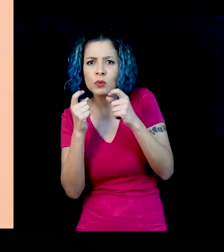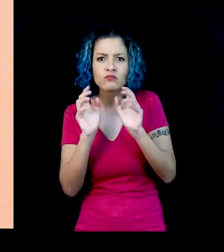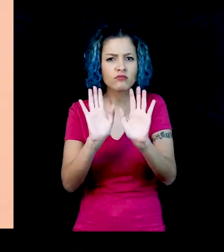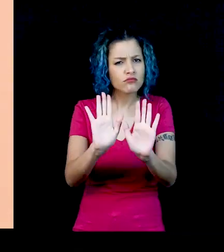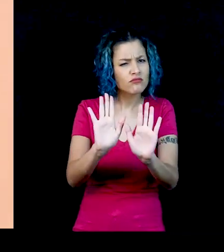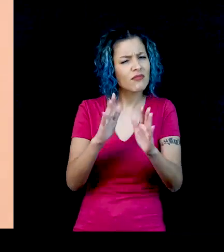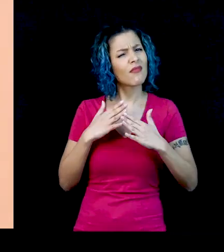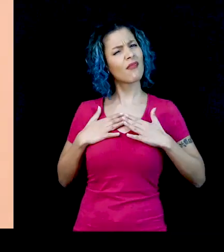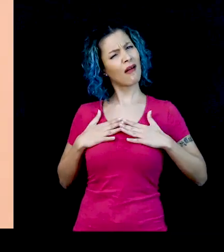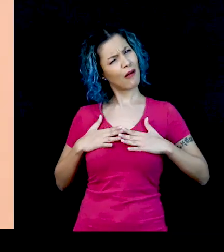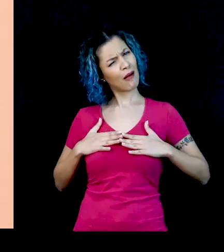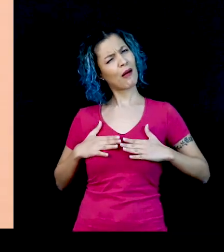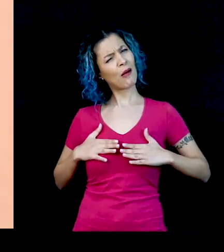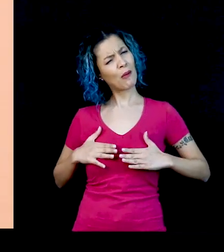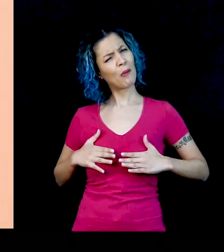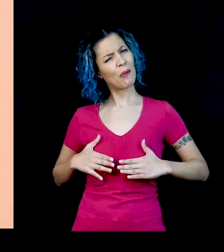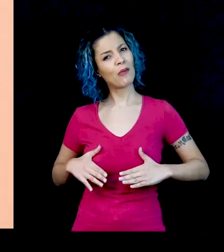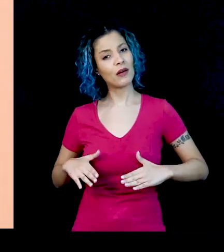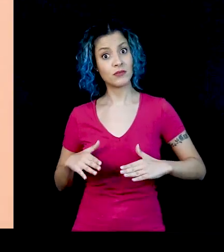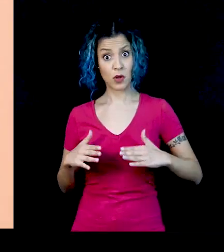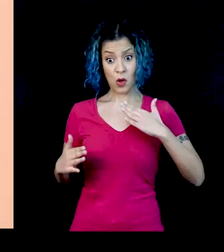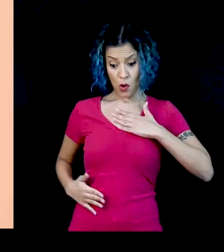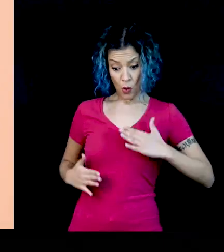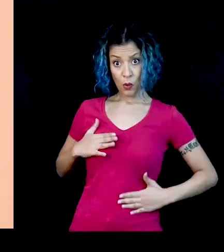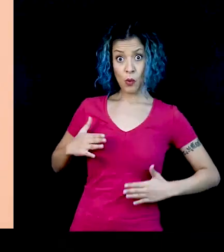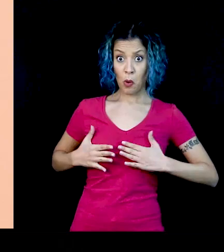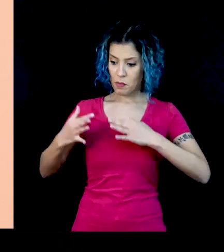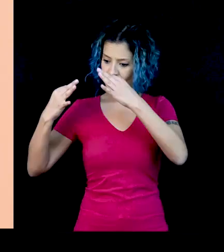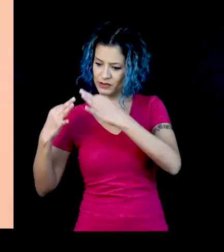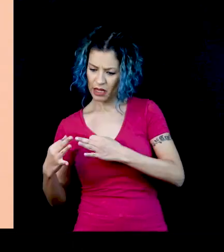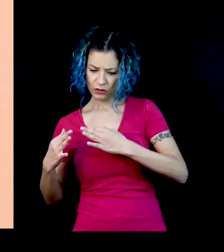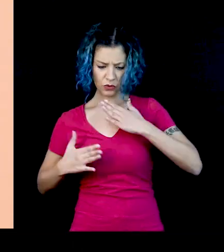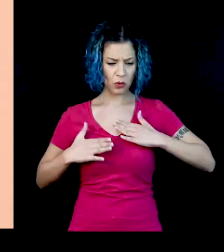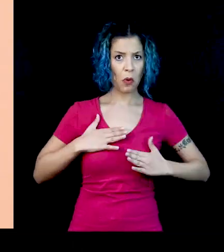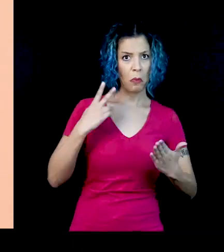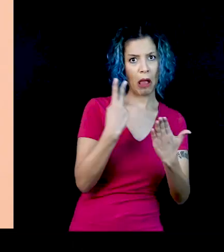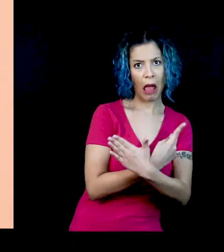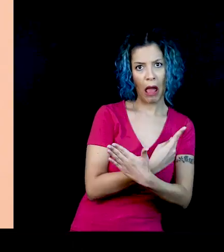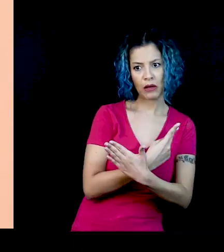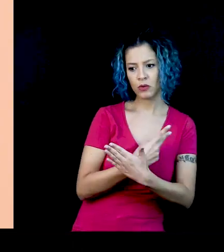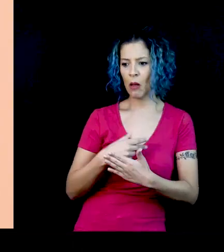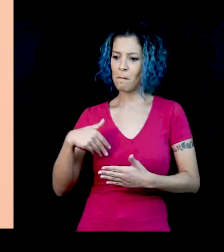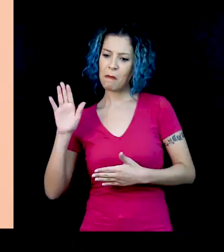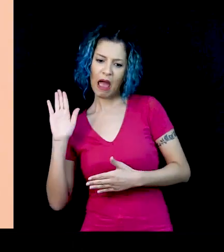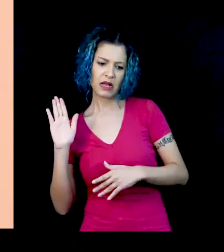não se incomode porque não existe corpo certo, corpo errado, corpo isso, corpo aquilo.